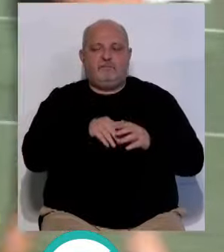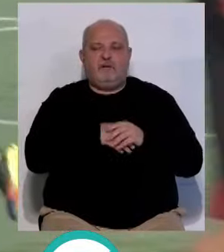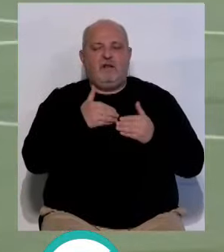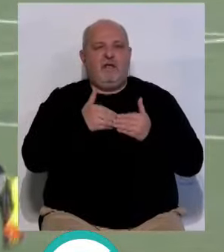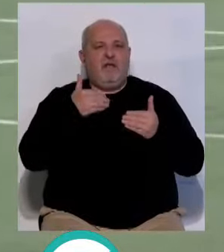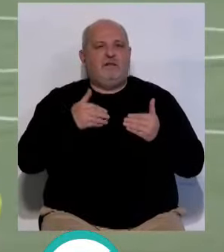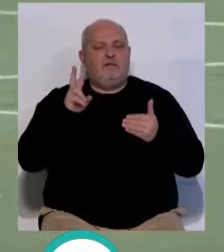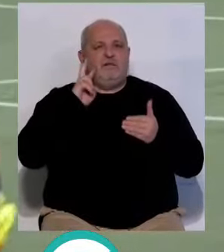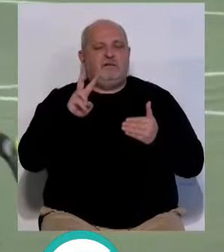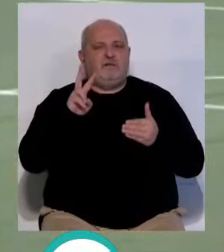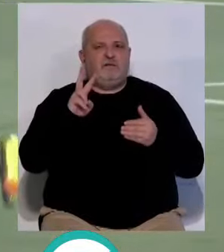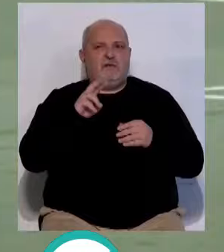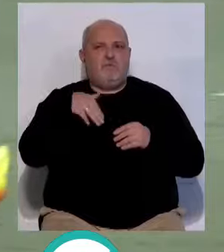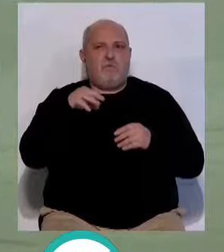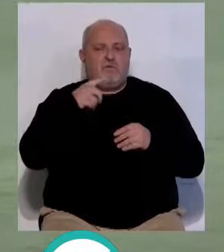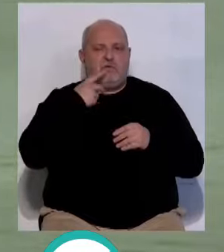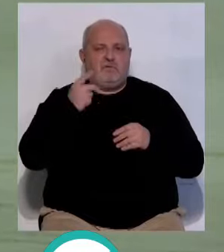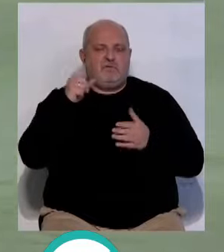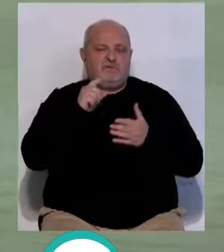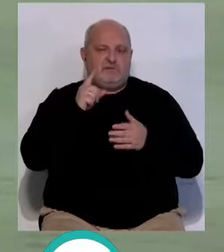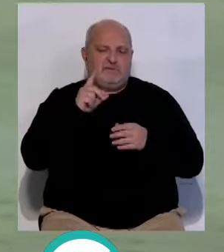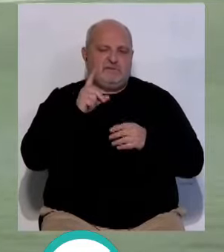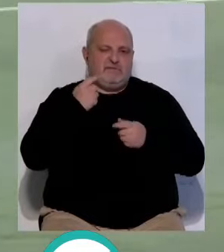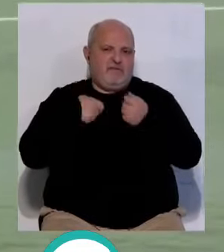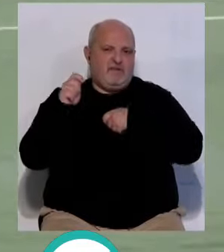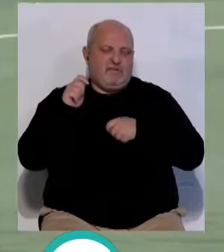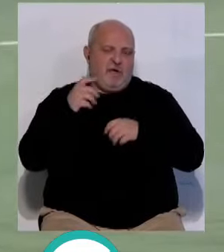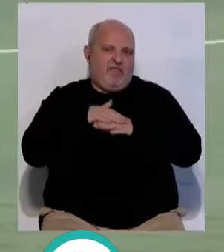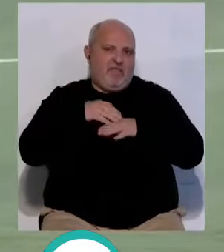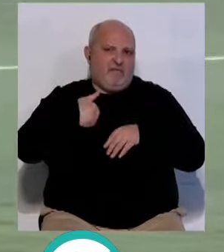que tienes Claro que movo sale Sí yo creo que sí sí sí sí sí vamos se han interesado equipos